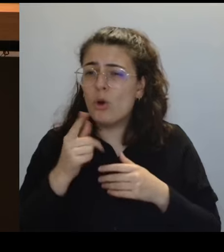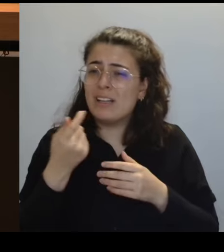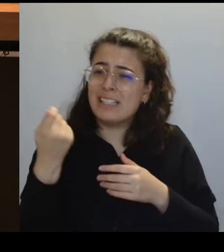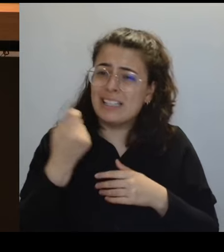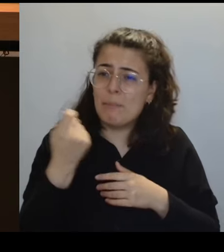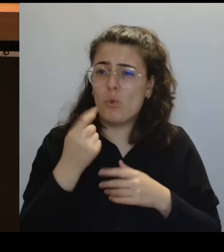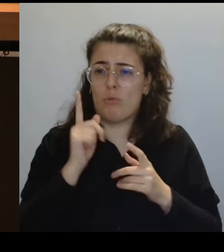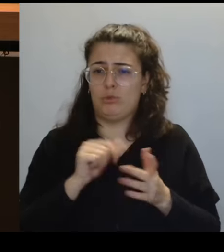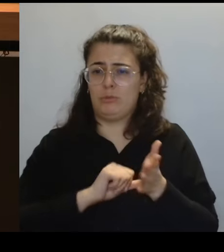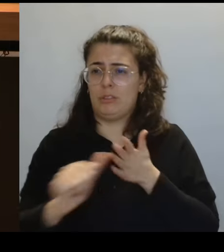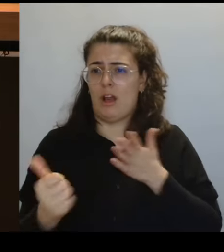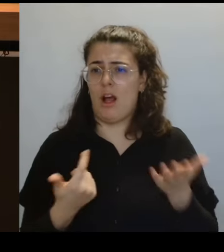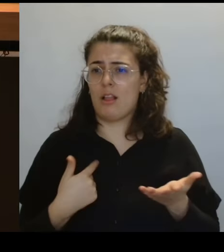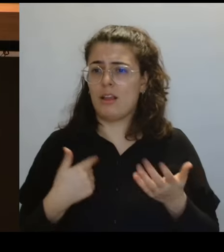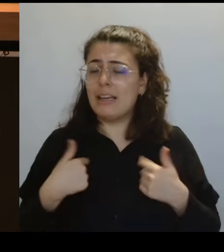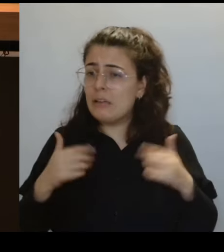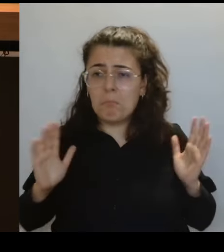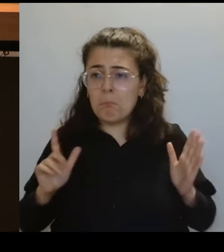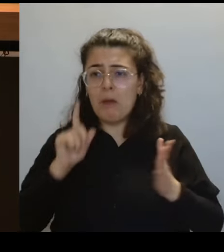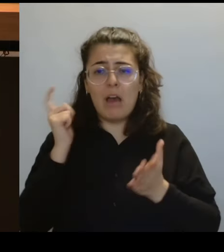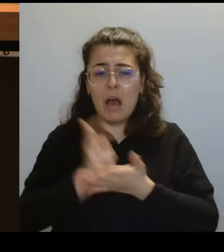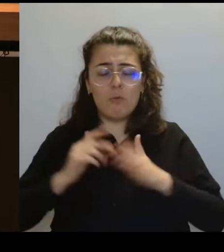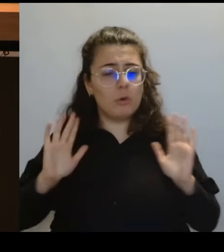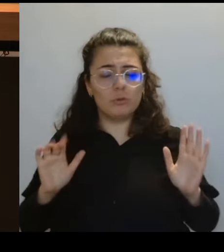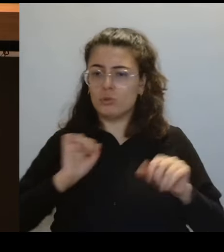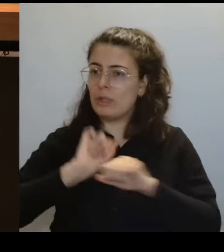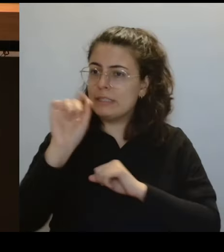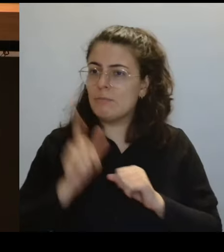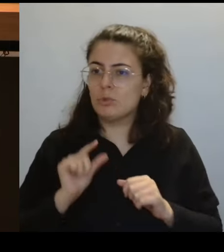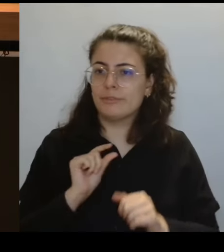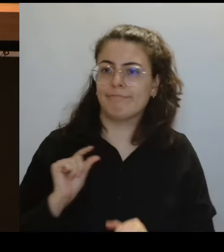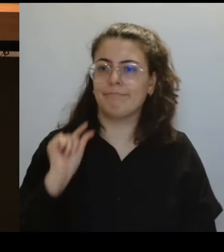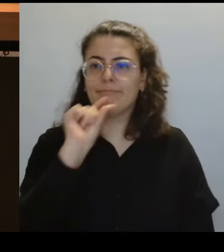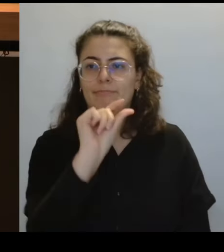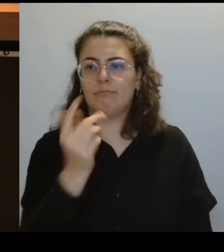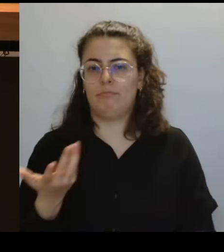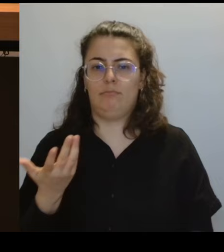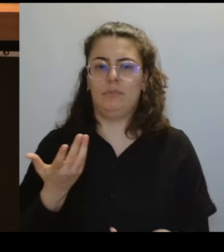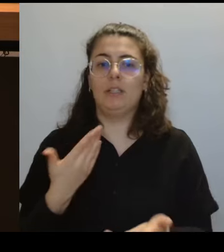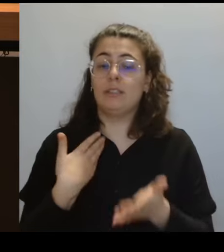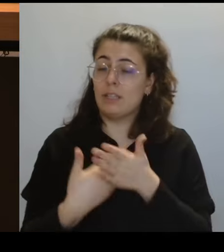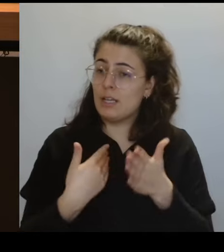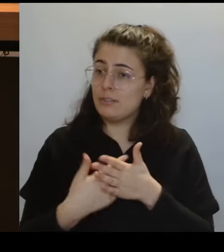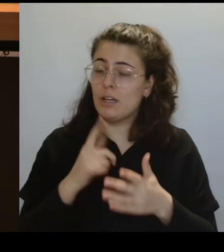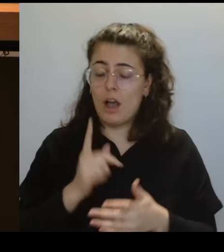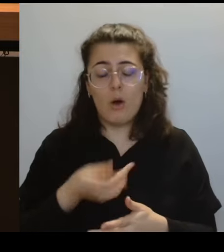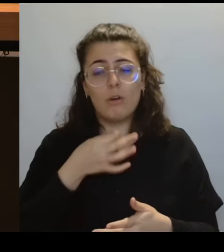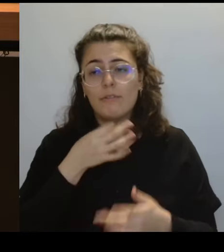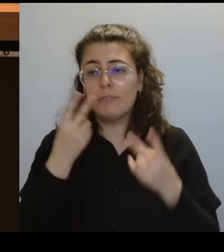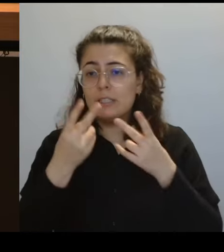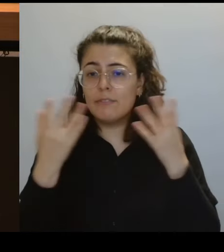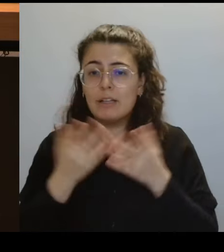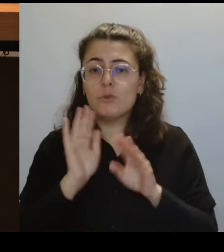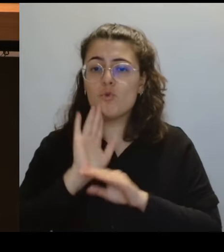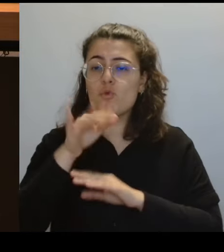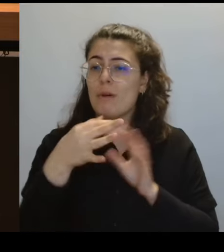hat. Deswegen glaube ich, ist es auch notwendig, dass wir nicht nur die Übergangsregelung so lange brauchen, wie es wirklich funktioniert, sondern